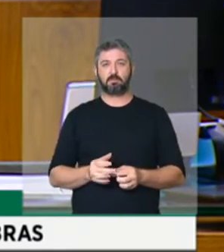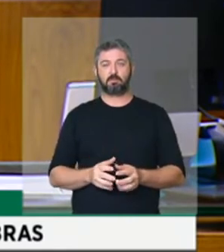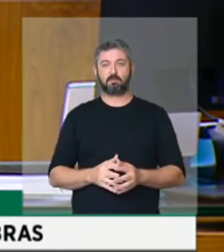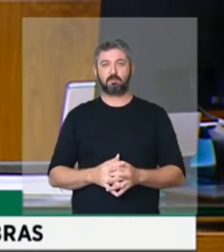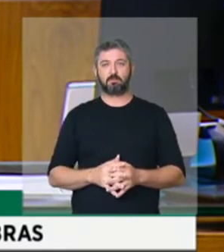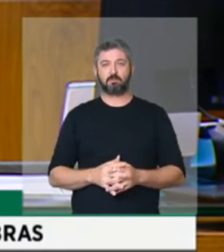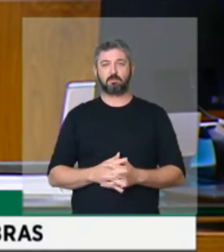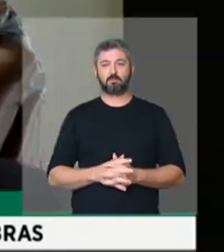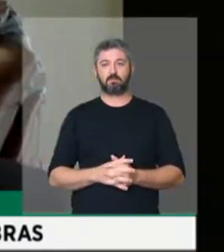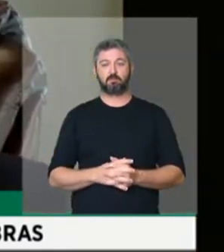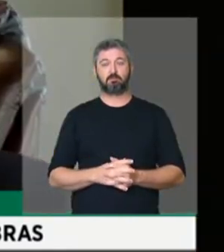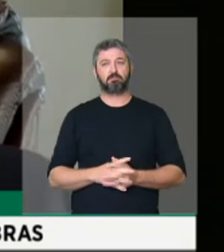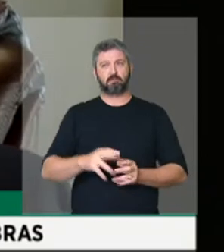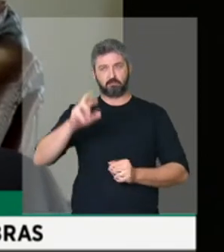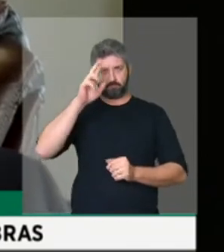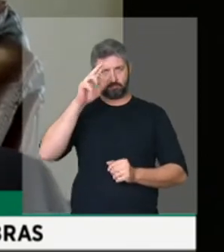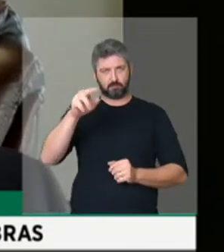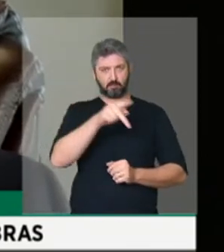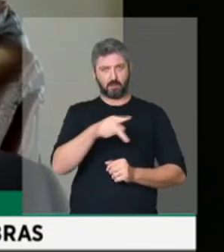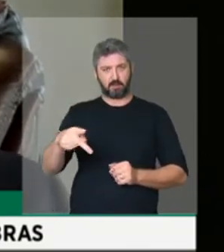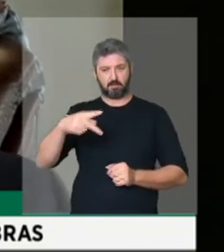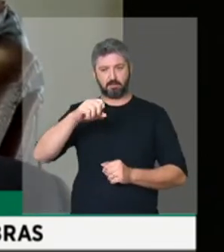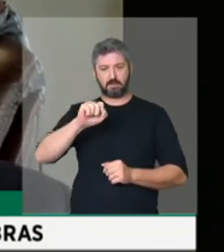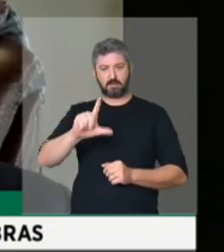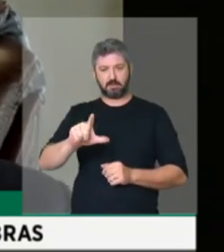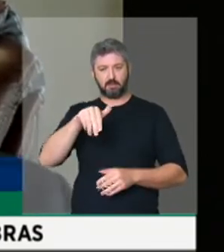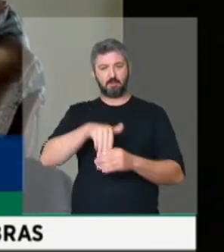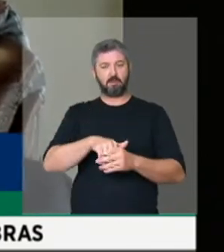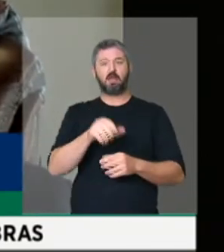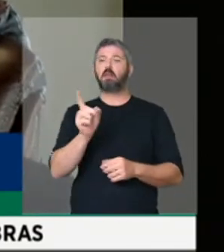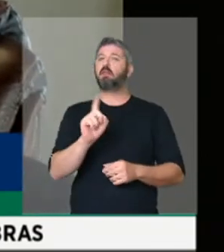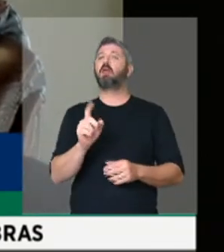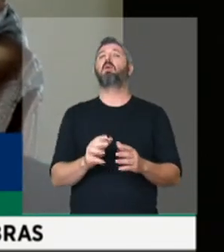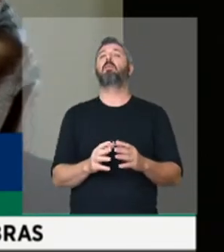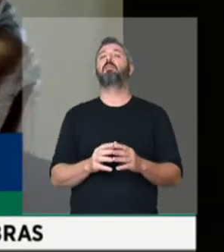ORIENTA O PSL? DEPUTADO BIBO. -- [DEP. BIBO NUNES]: PRESIDENTE, O PSL ORIENTA NÃO